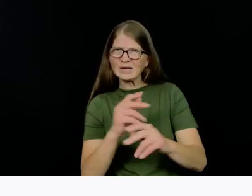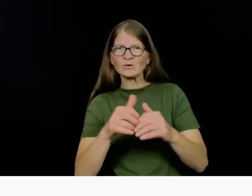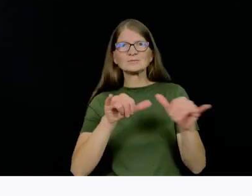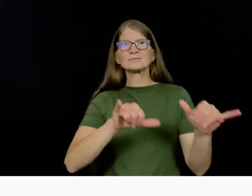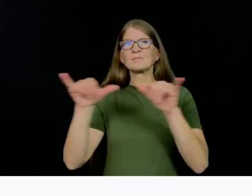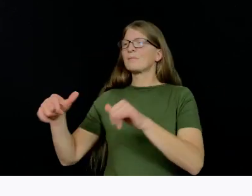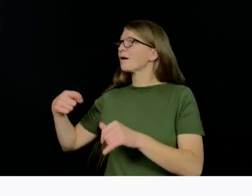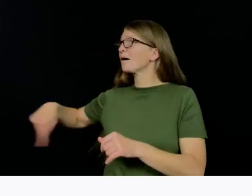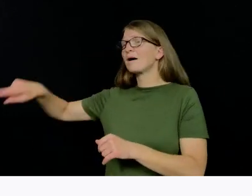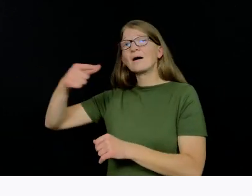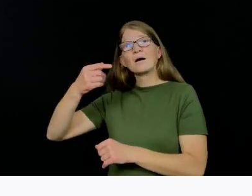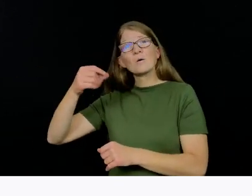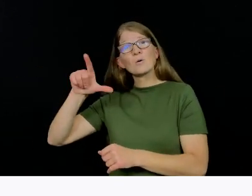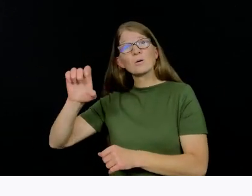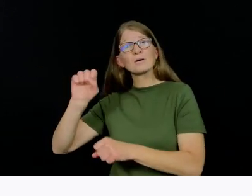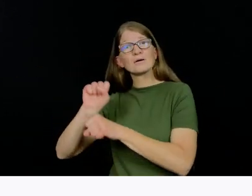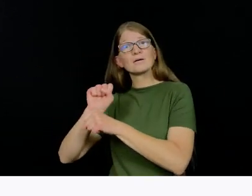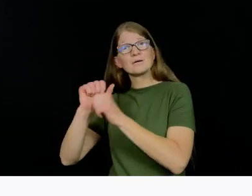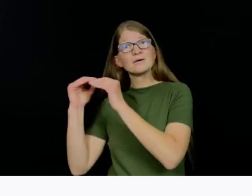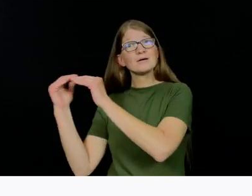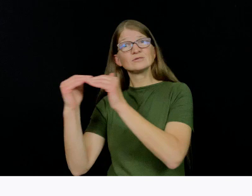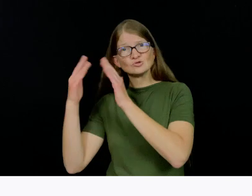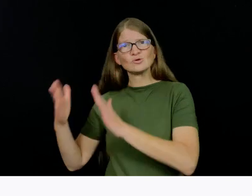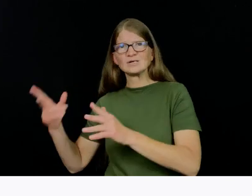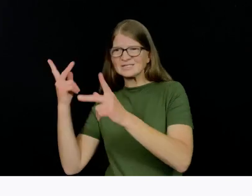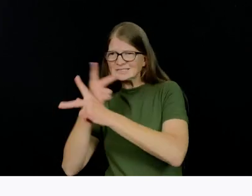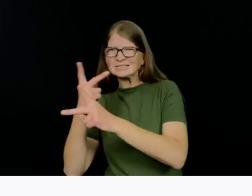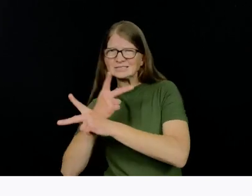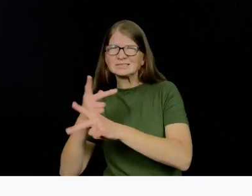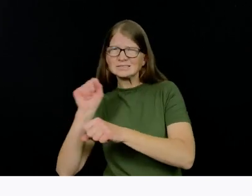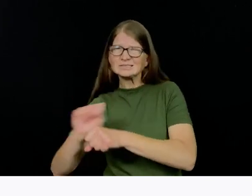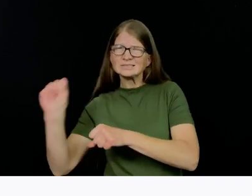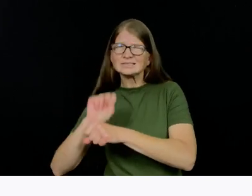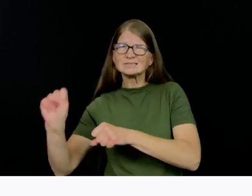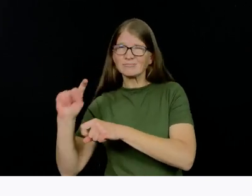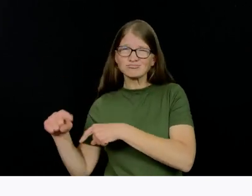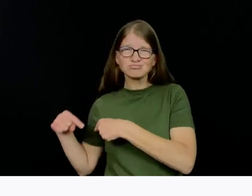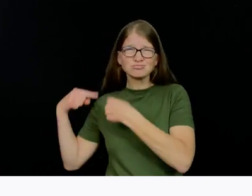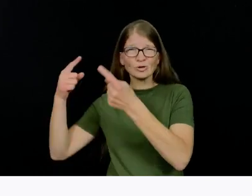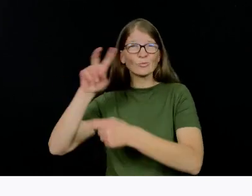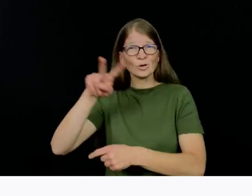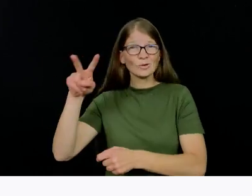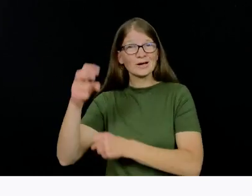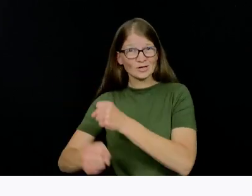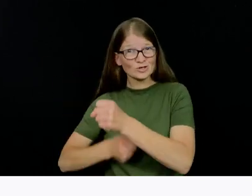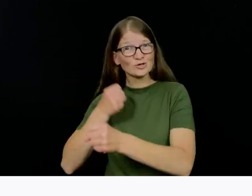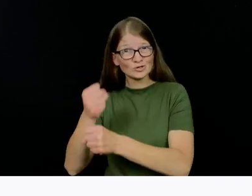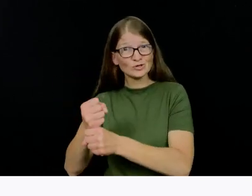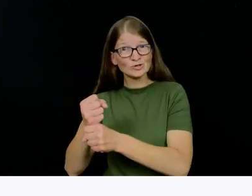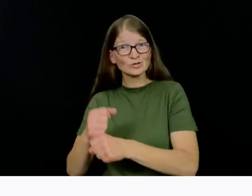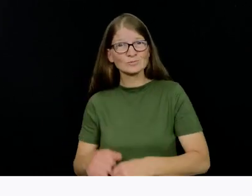بلا كلل منذ أكثر من 22 عامًا ومع ذلك، فإن التحديات الهندسية